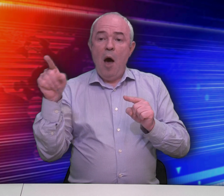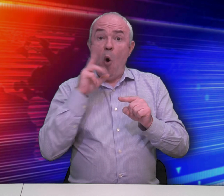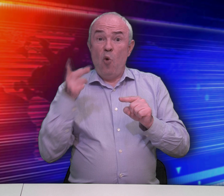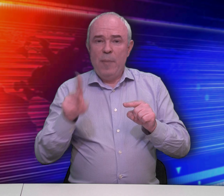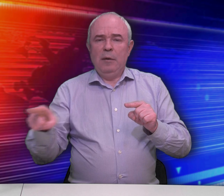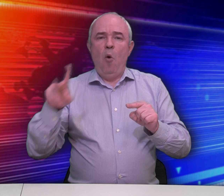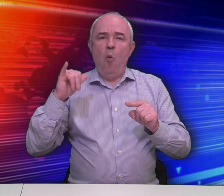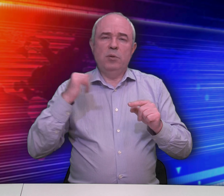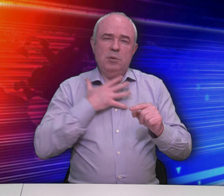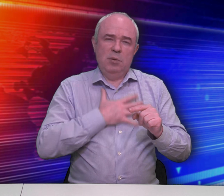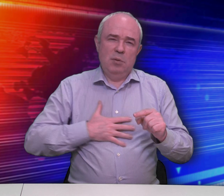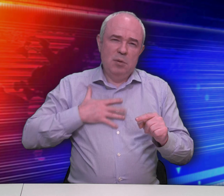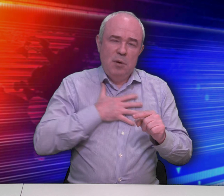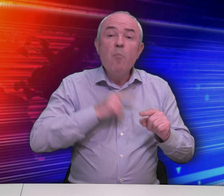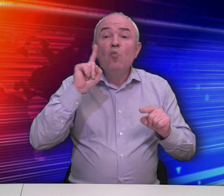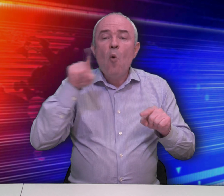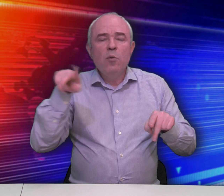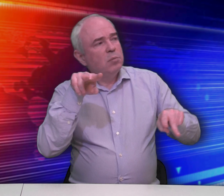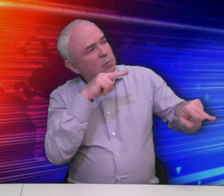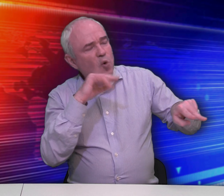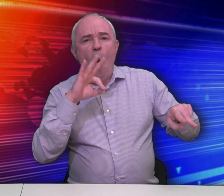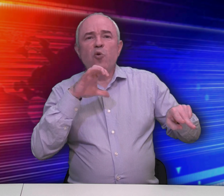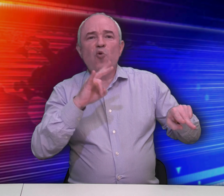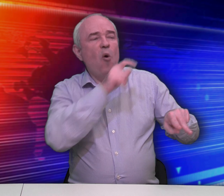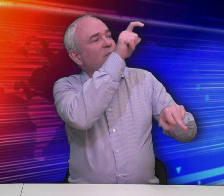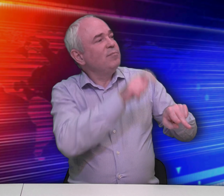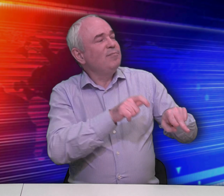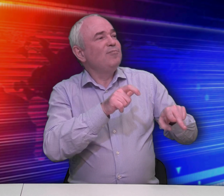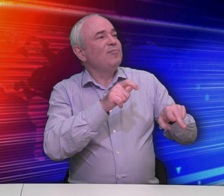Эта новость подкосила Лоу, так как он всегда равнялся на Уотсона